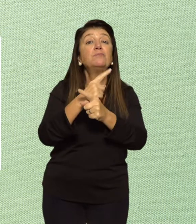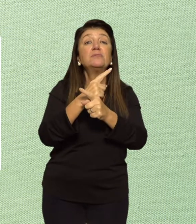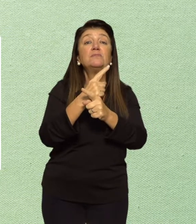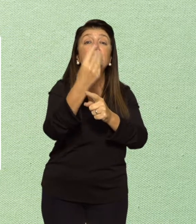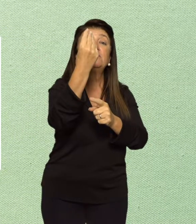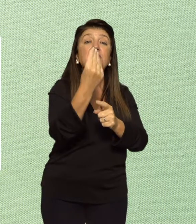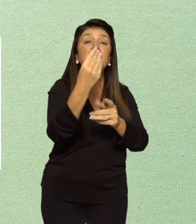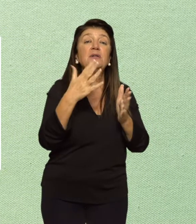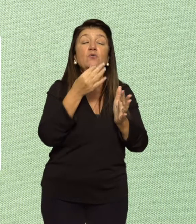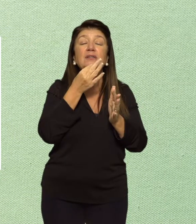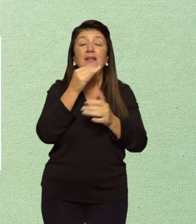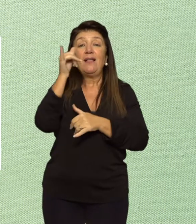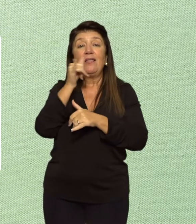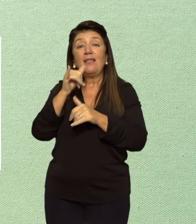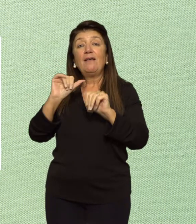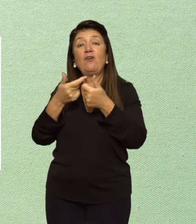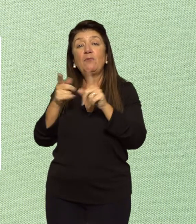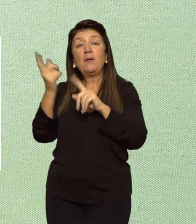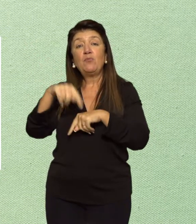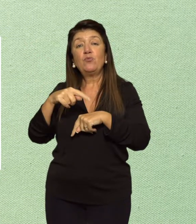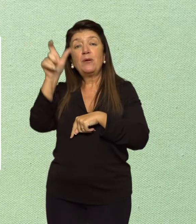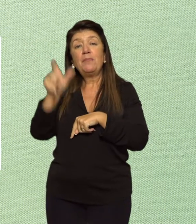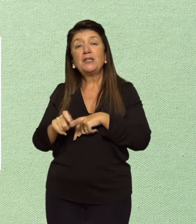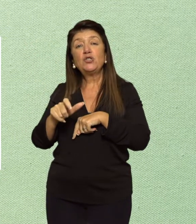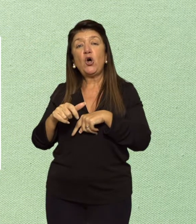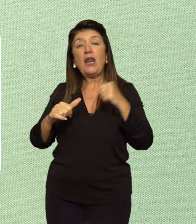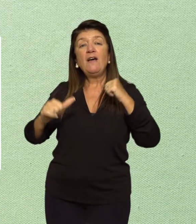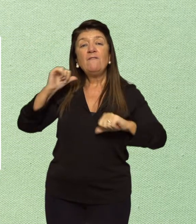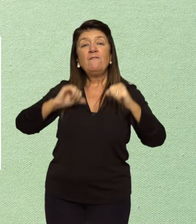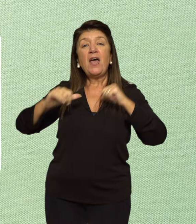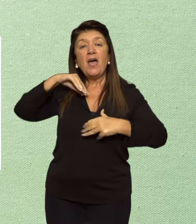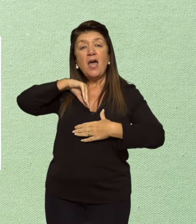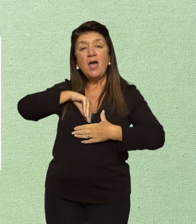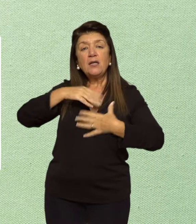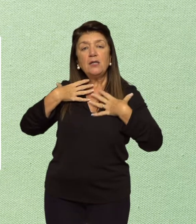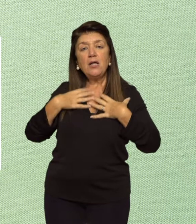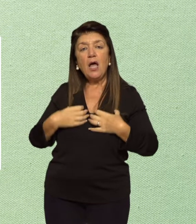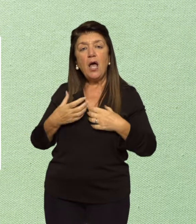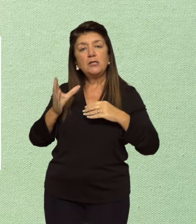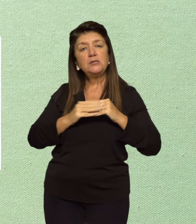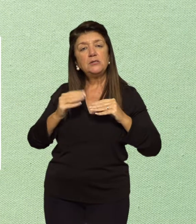ferite. Volevo anche offrire un altro un altro spunto di riflessione perché non dobbiamo